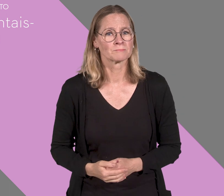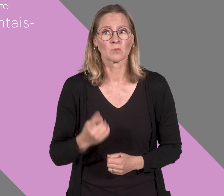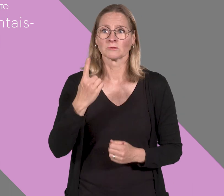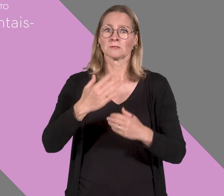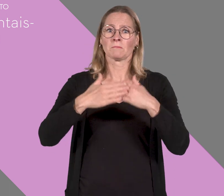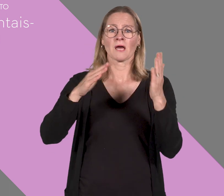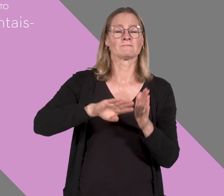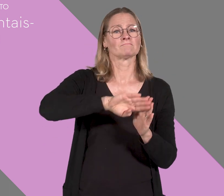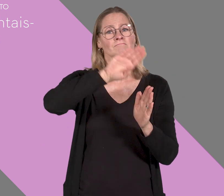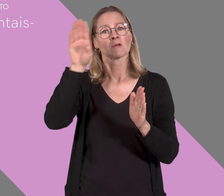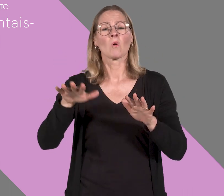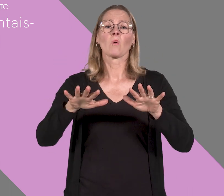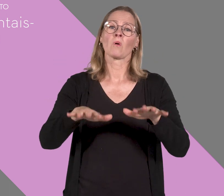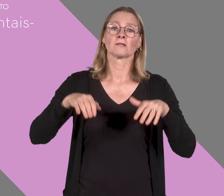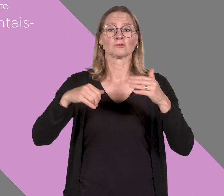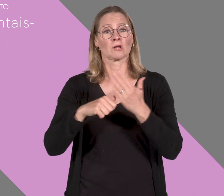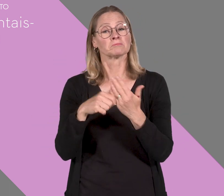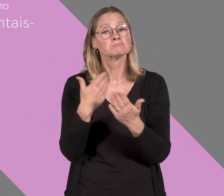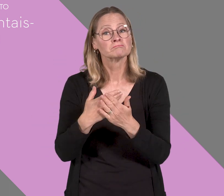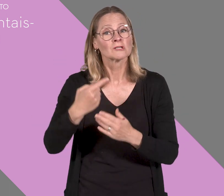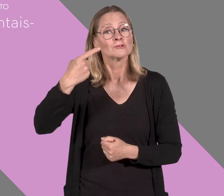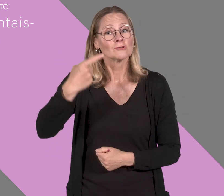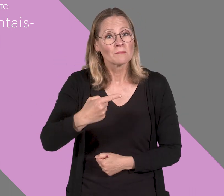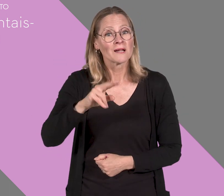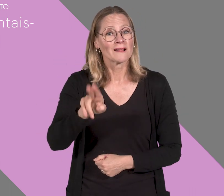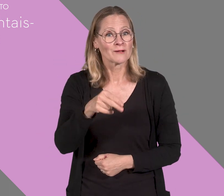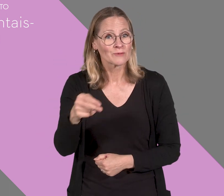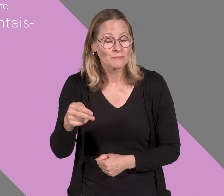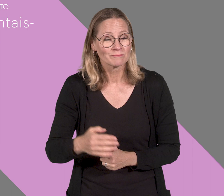Yhden päivän yleisölippu maksaa 10 euroa.